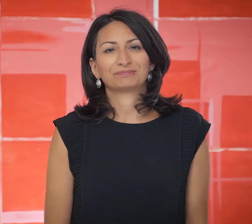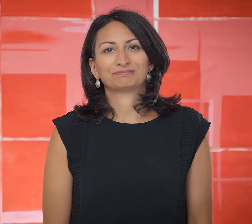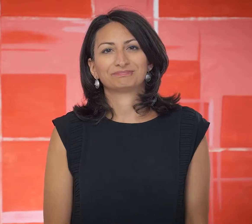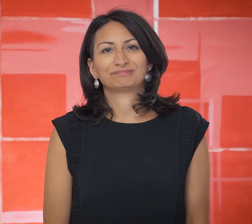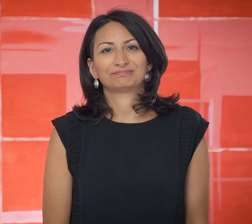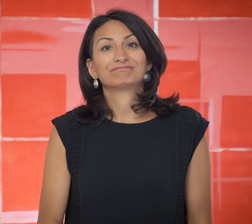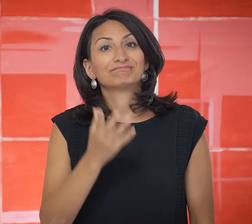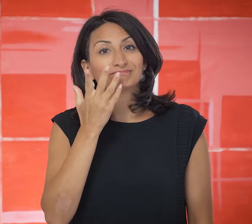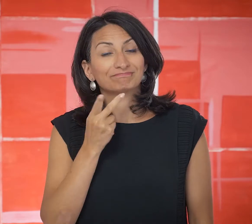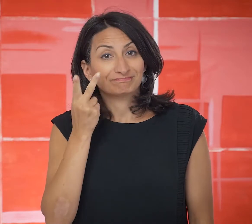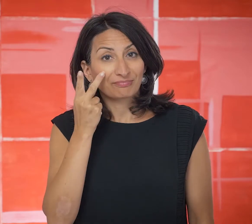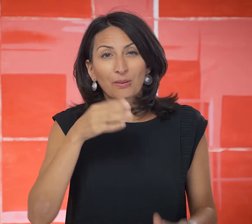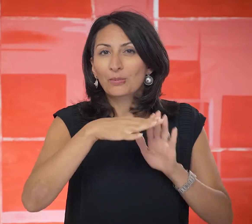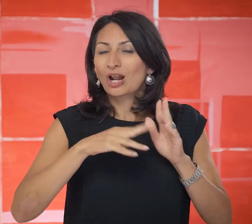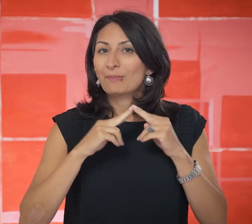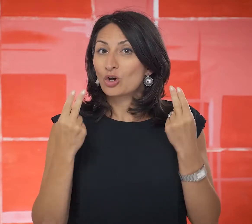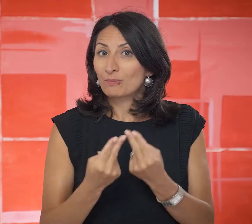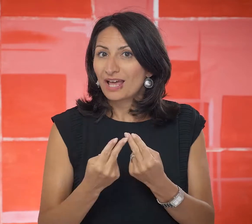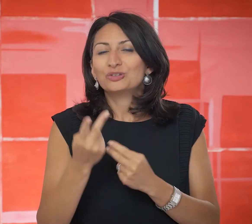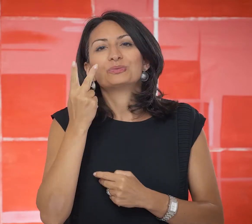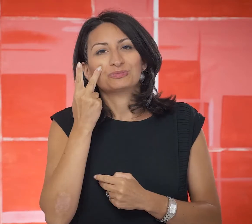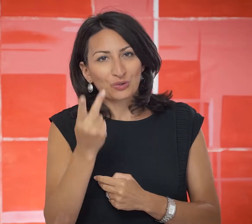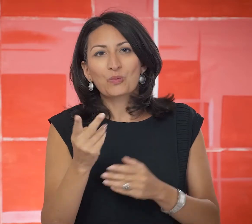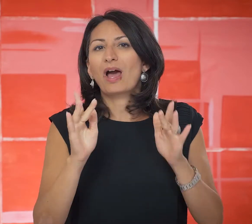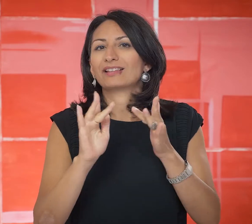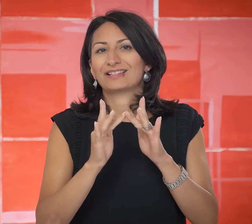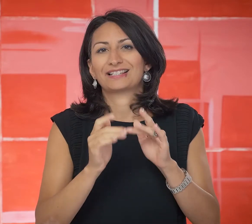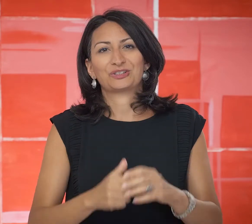Scoprite di cosa si tratta e il cartellone completo sul nostro sito.